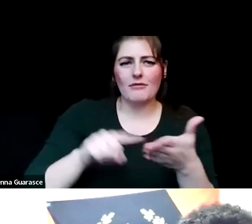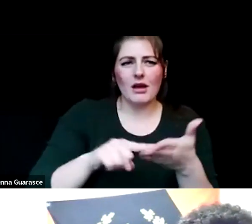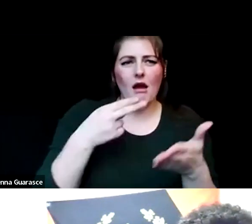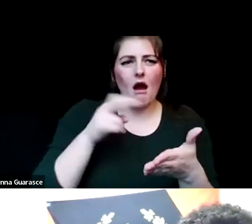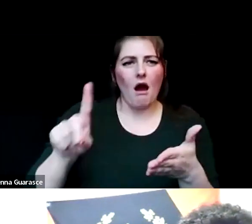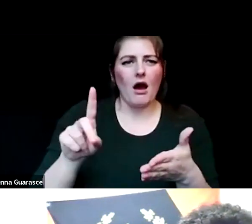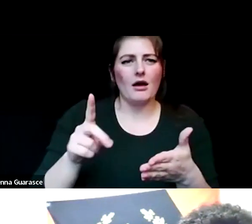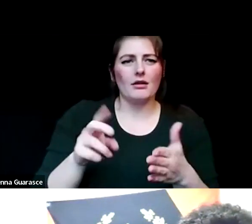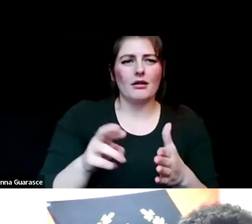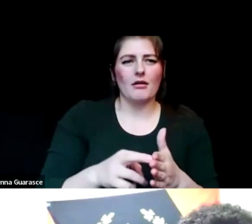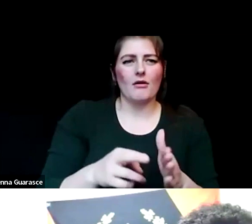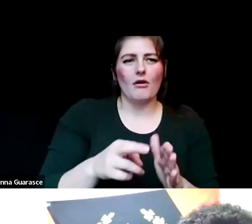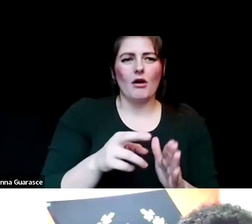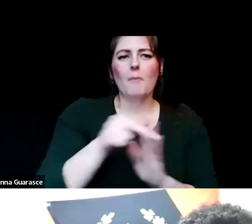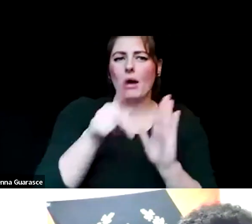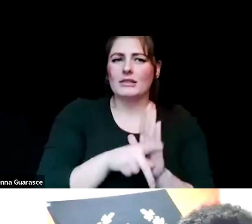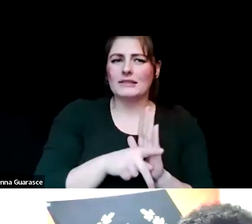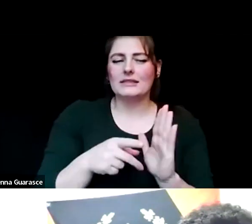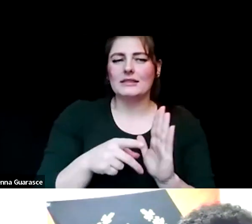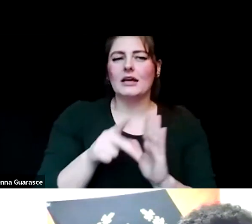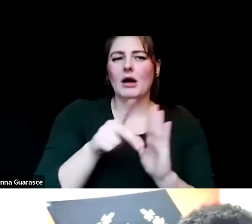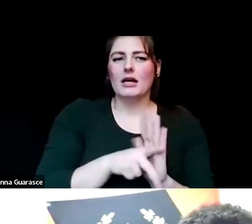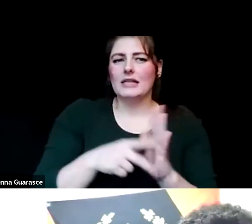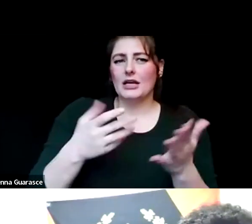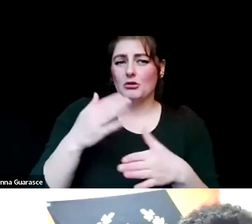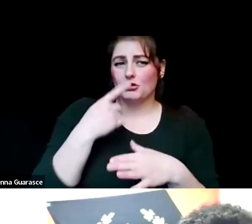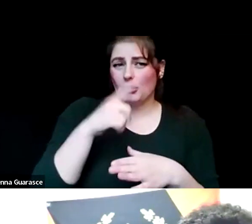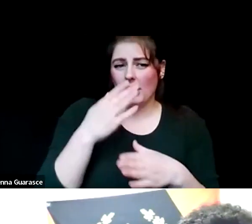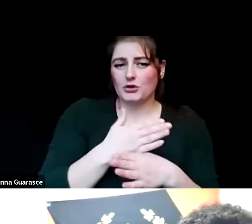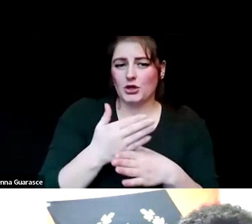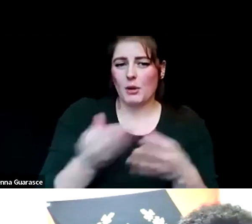¿puedes hablar un poco más de cómo obtuviste la aprobación de la autoridad de vivienda y cómo navegaste las restricciones de HUD